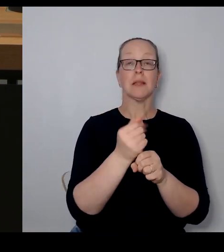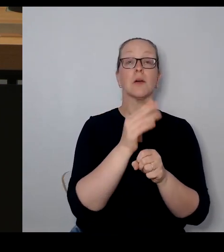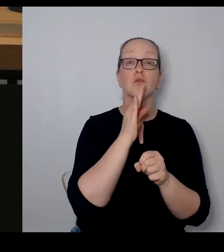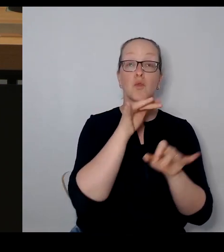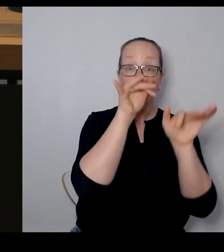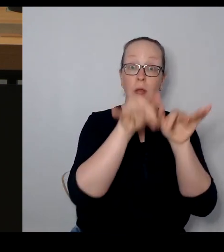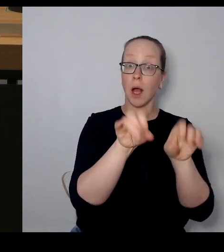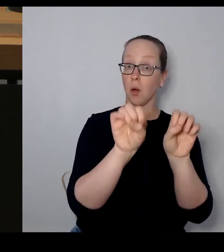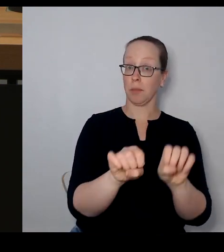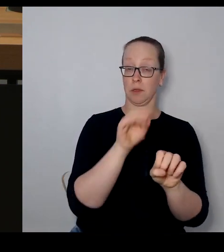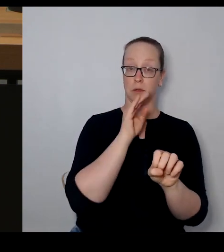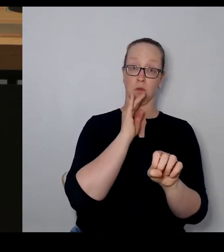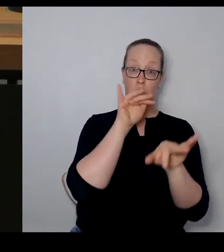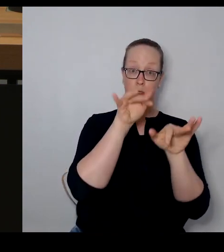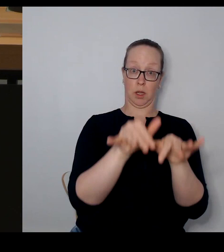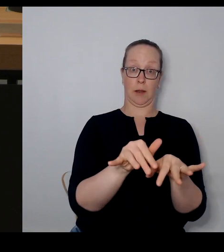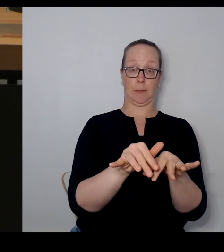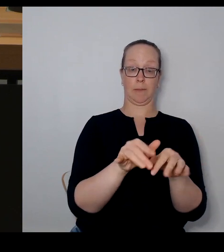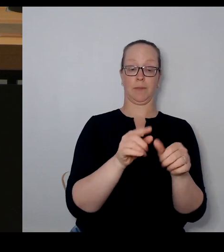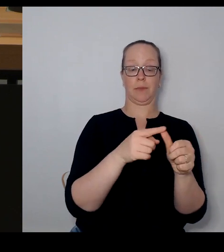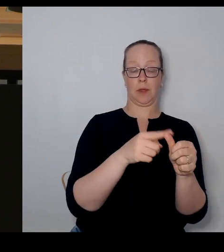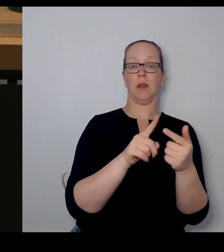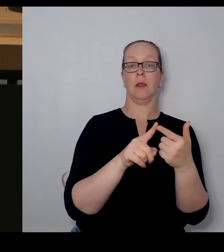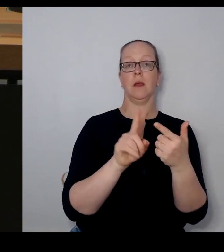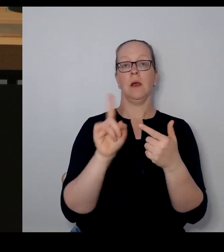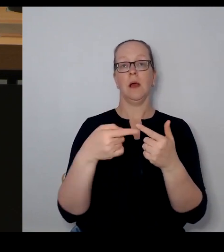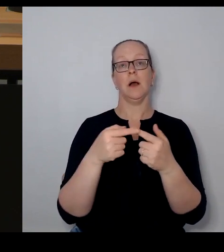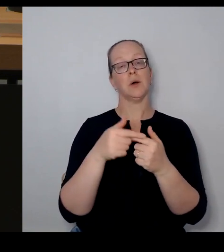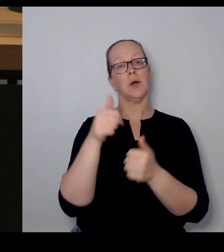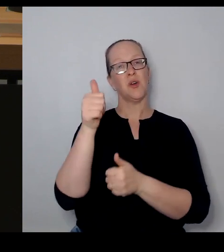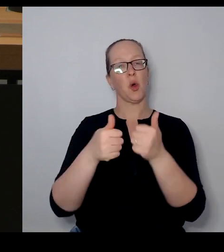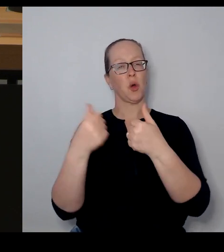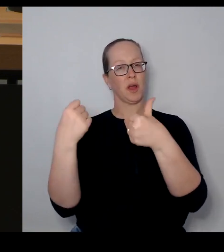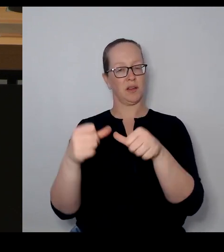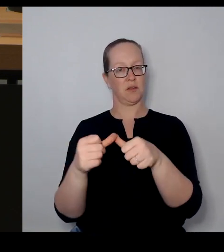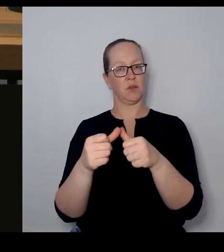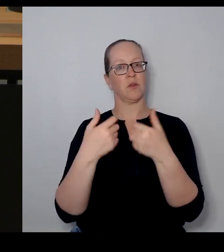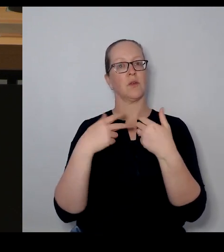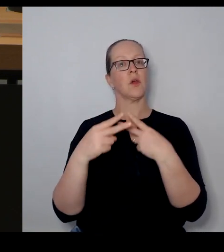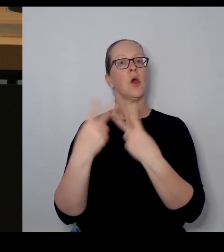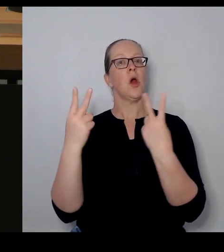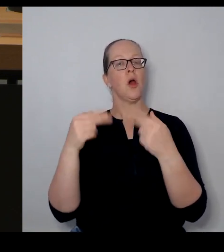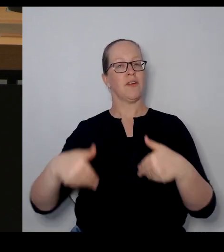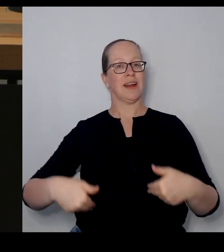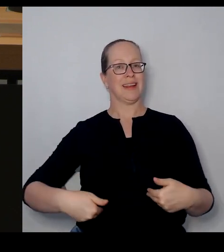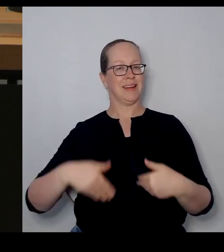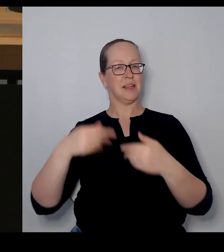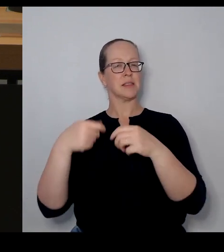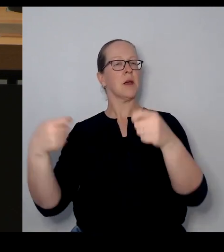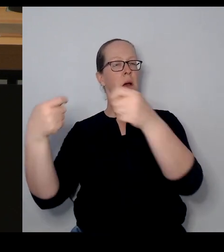Dienstes des Bundes in Berlin etwas entgegenzusetzen. Der Rechnungshof hat in seiner Überprüfung nun festgestellt, dass es